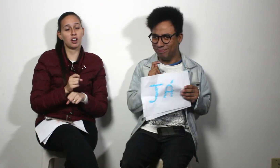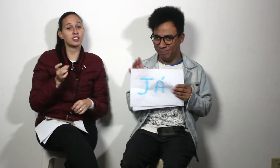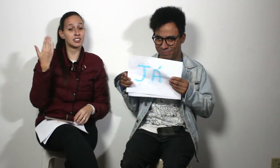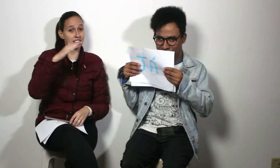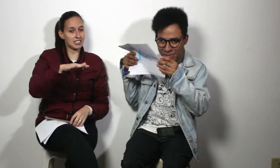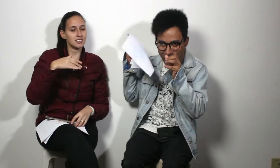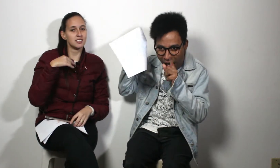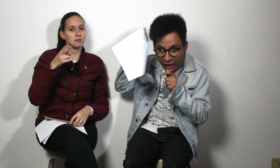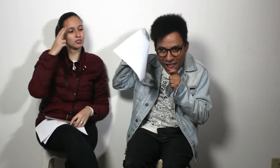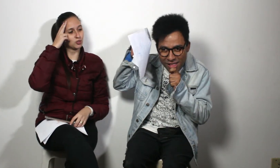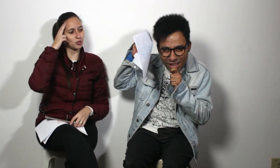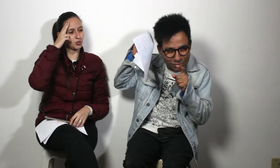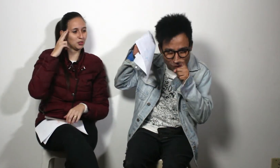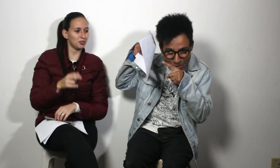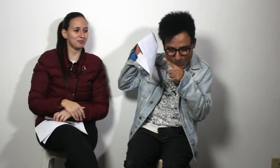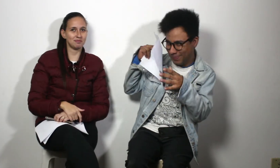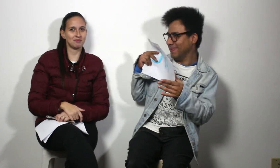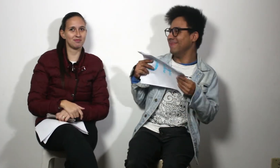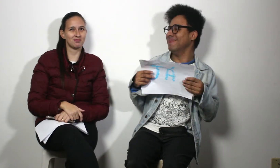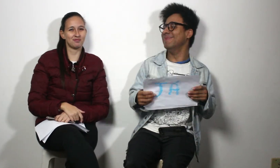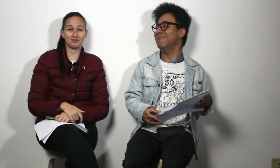Anida não ! ela mentira